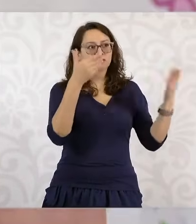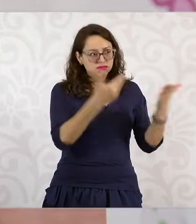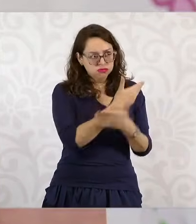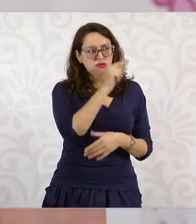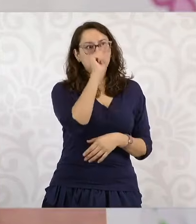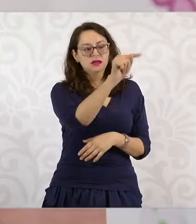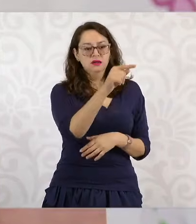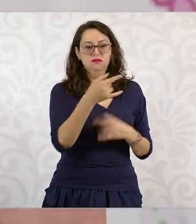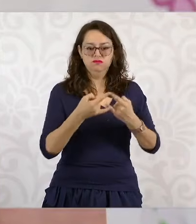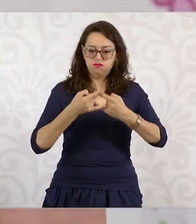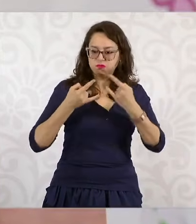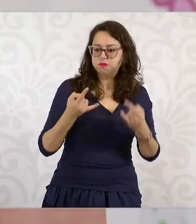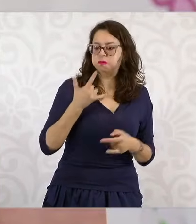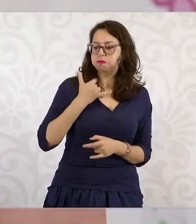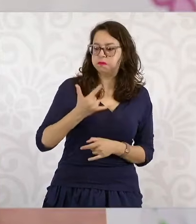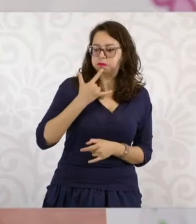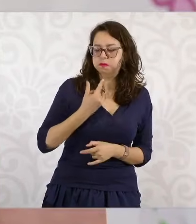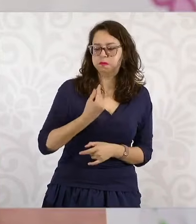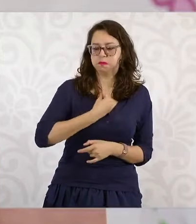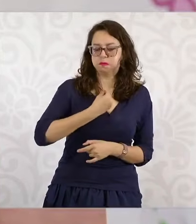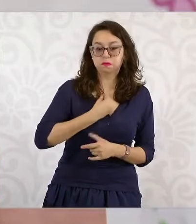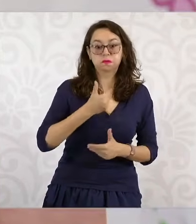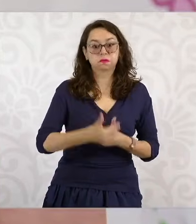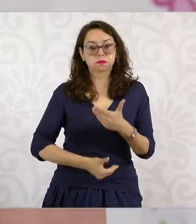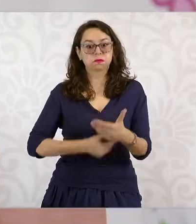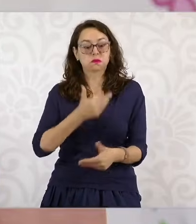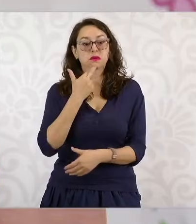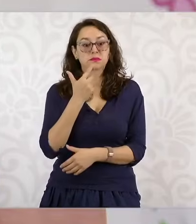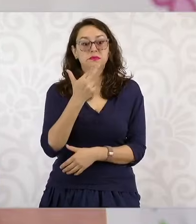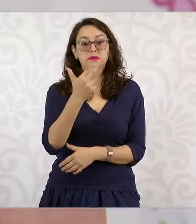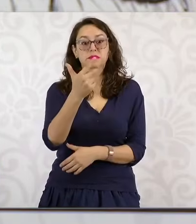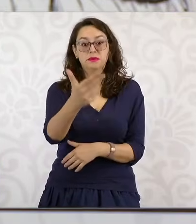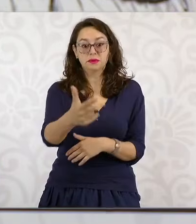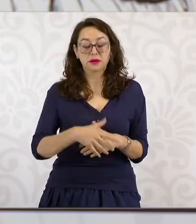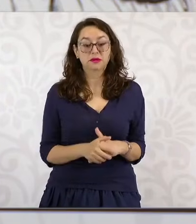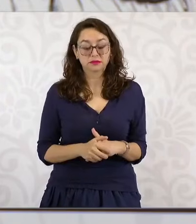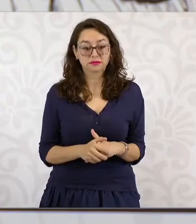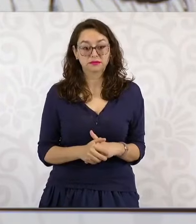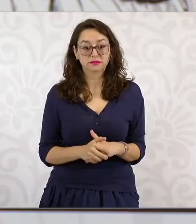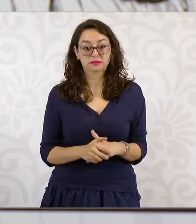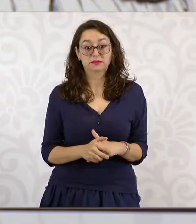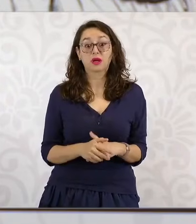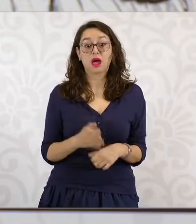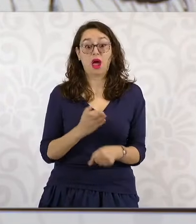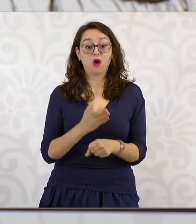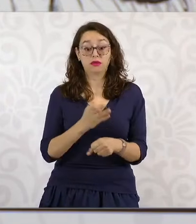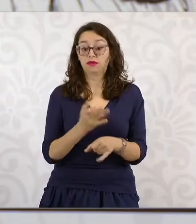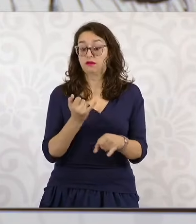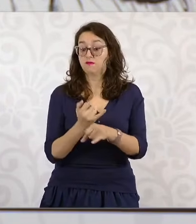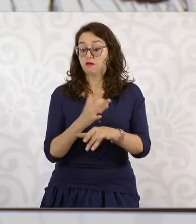de recuperación y que los números que les voy a compartir no disminuyen eh el el momento que